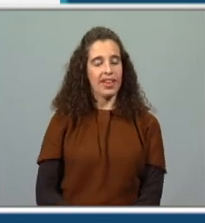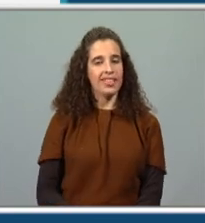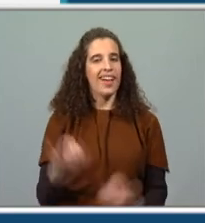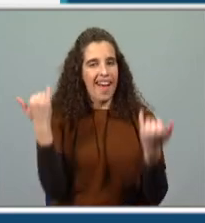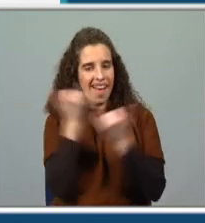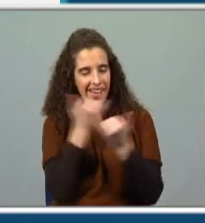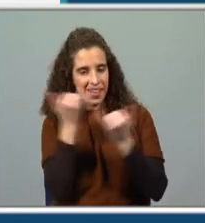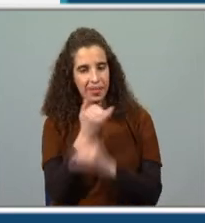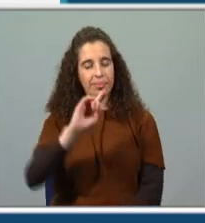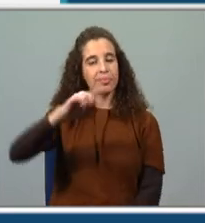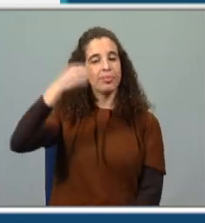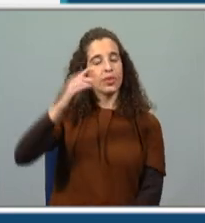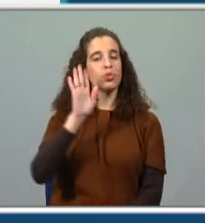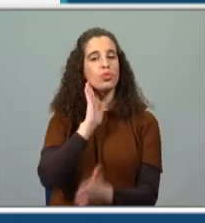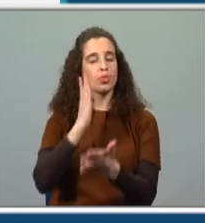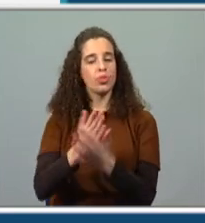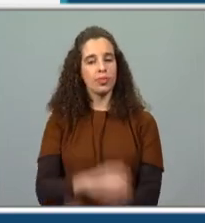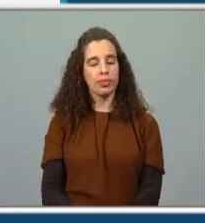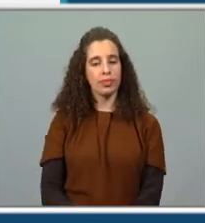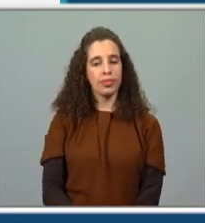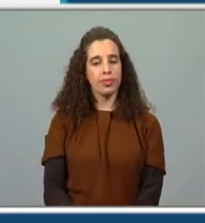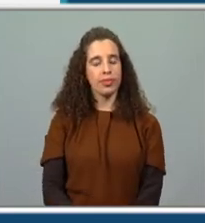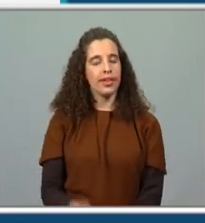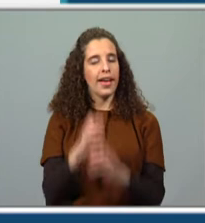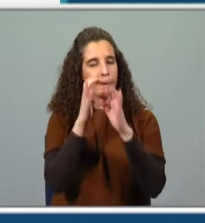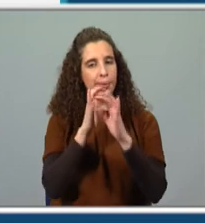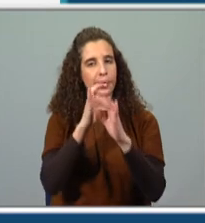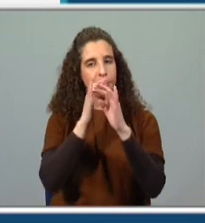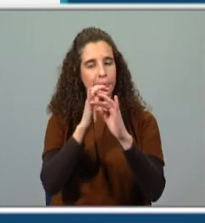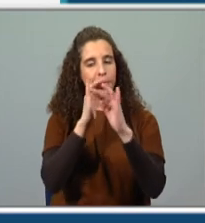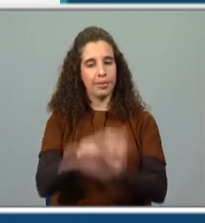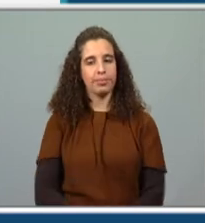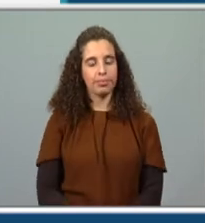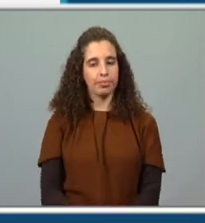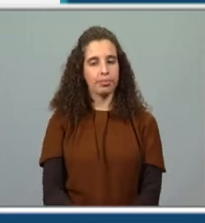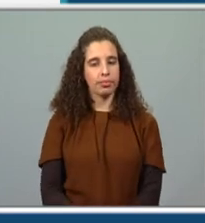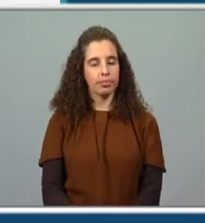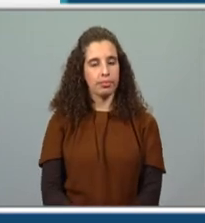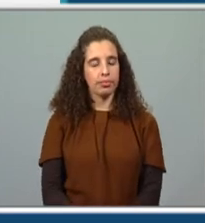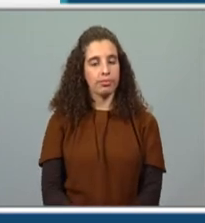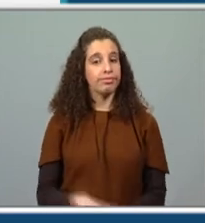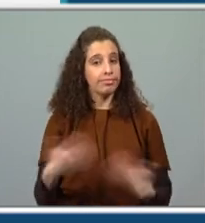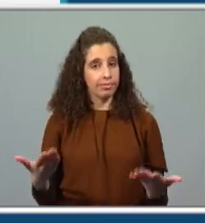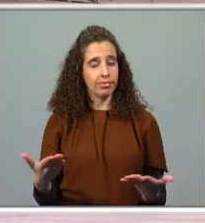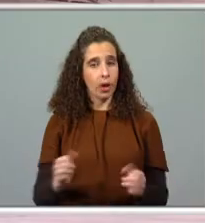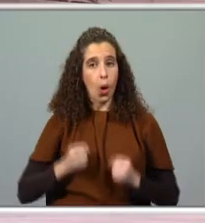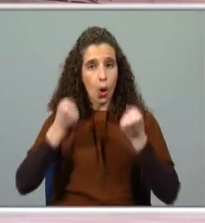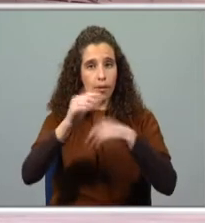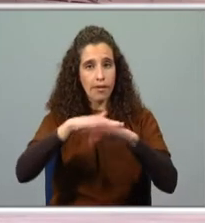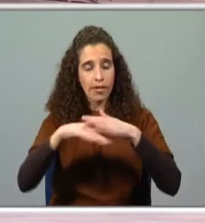disposta e por último tínhamos a flauta E então consegui fazer todos muito bem 準備好了，最後我們有了長笛然後我設法把它們都做得很好